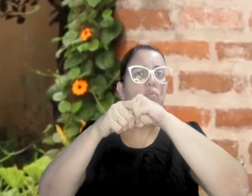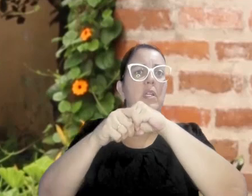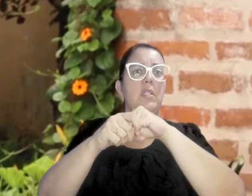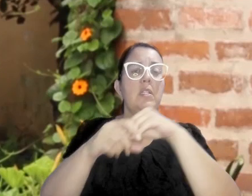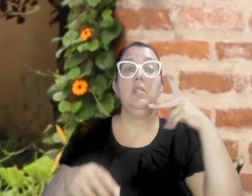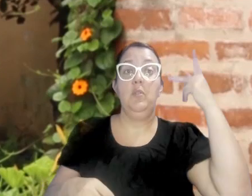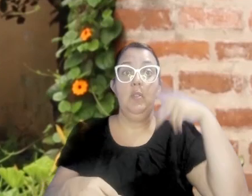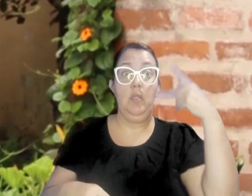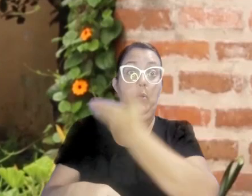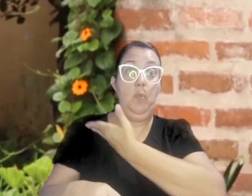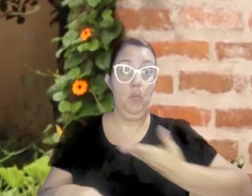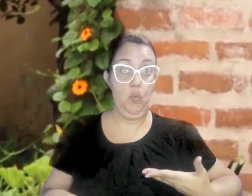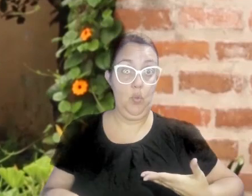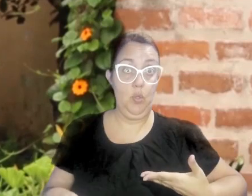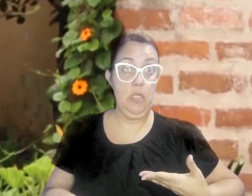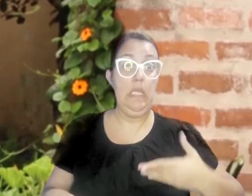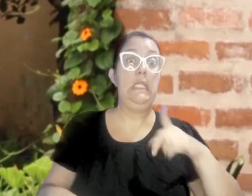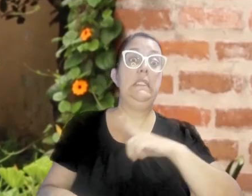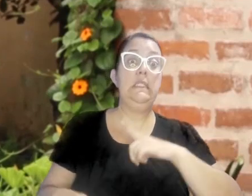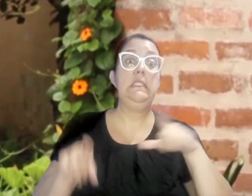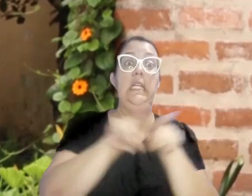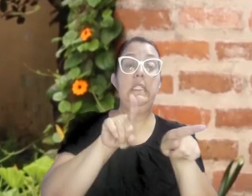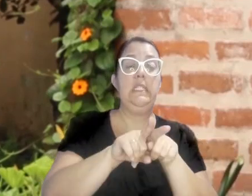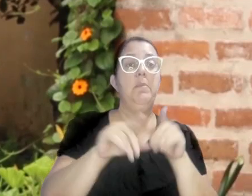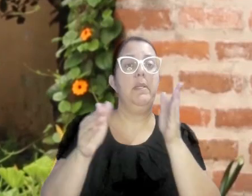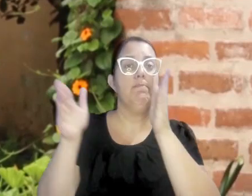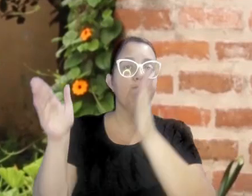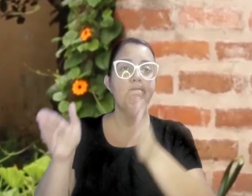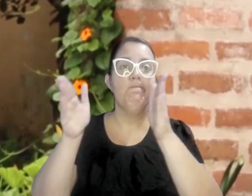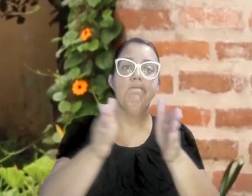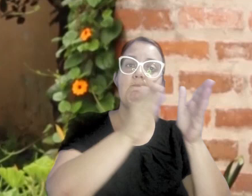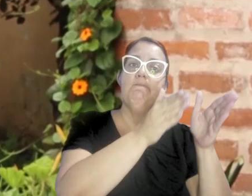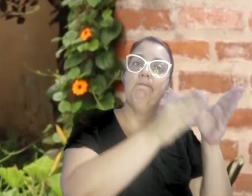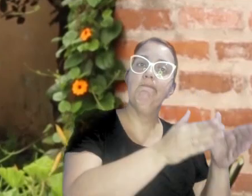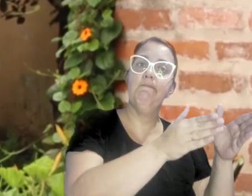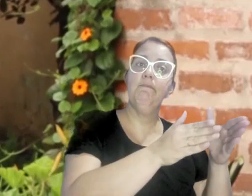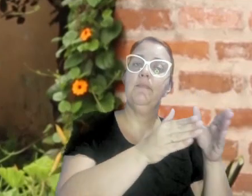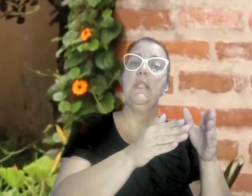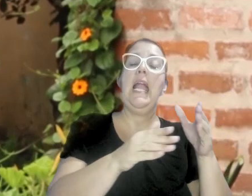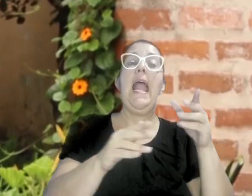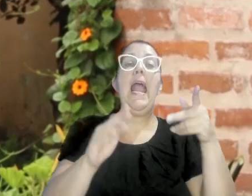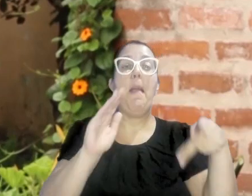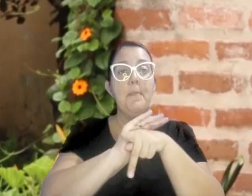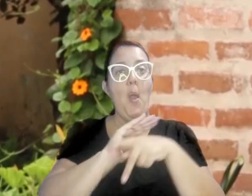das políticas públicas, ele passa, também, por essas etapas do que a gente diz que são os ciclos das políticas públicas.